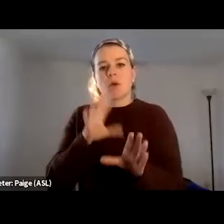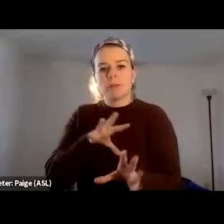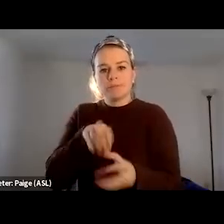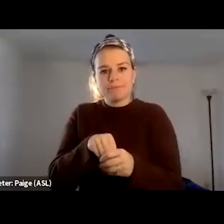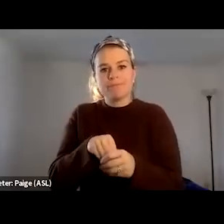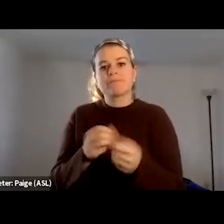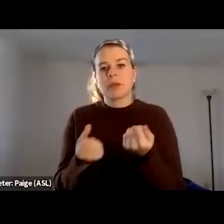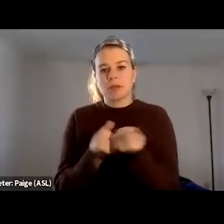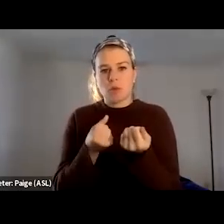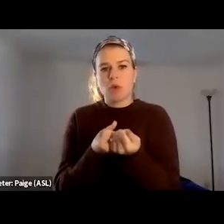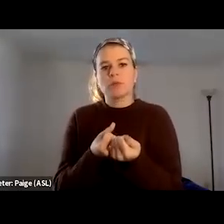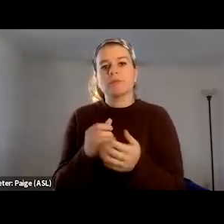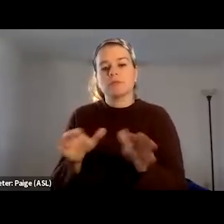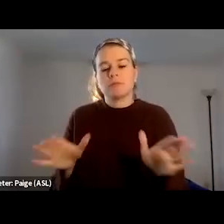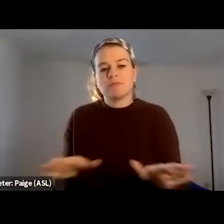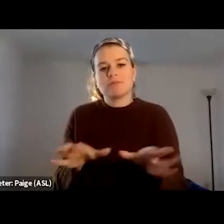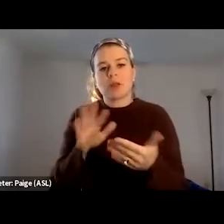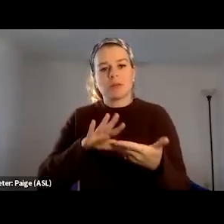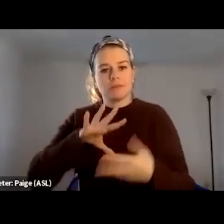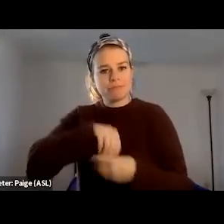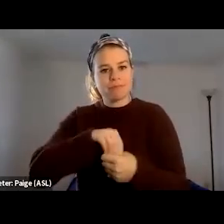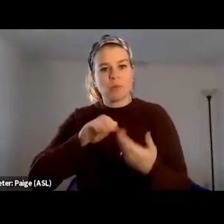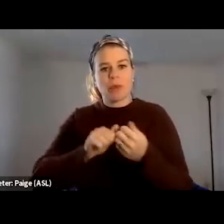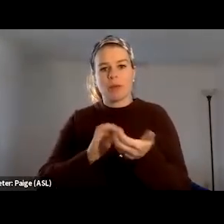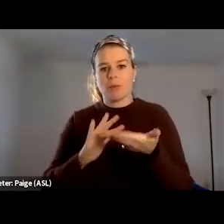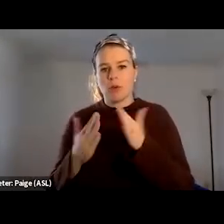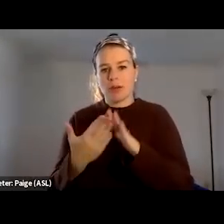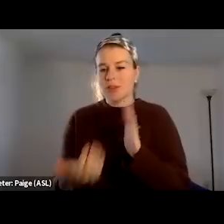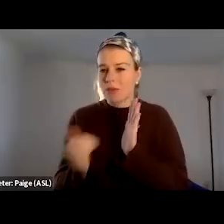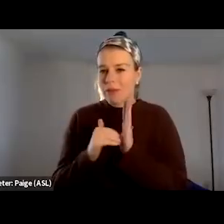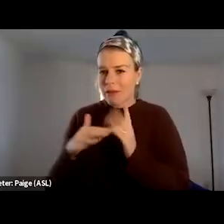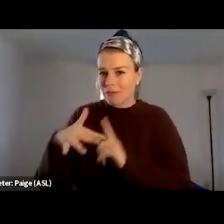Muestra la importancia de tener entornos que sean propicios para la participación de las personas,